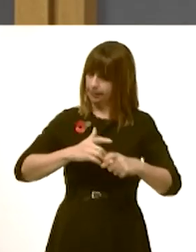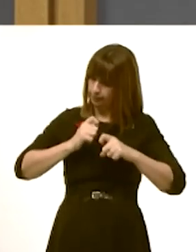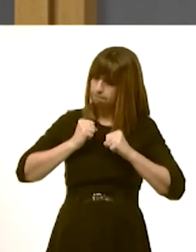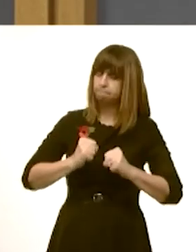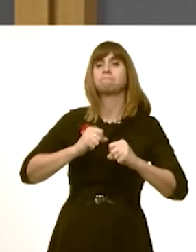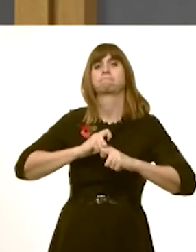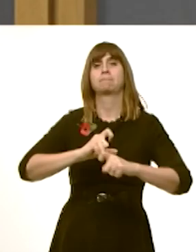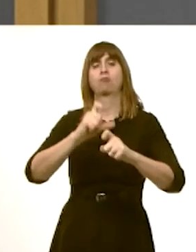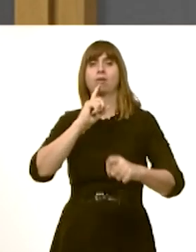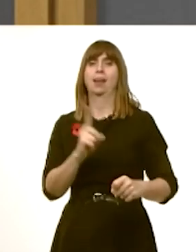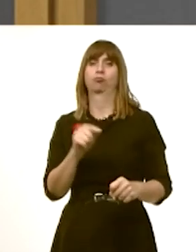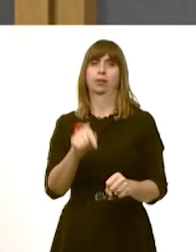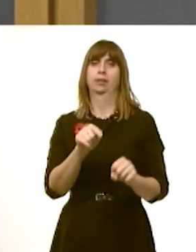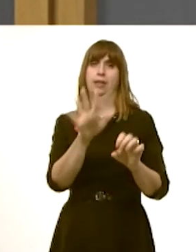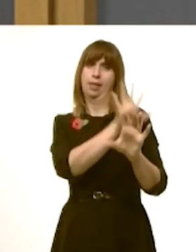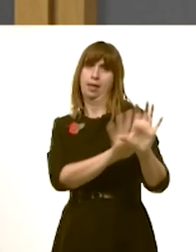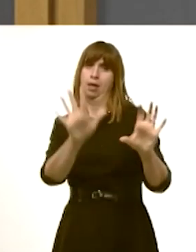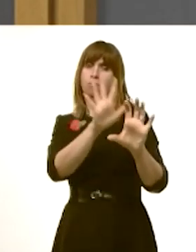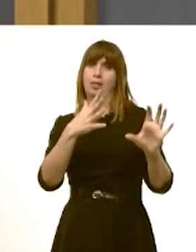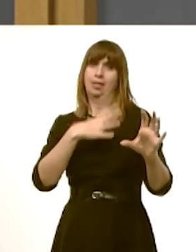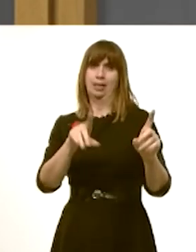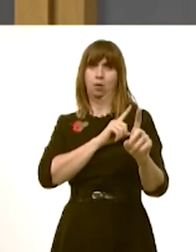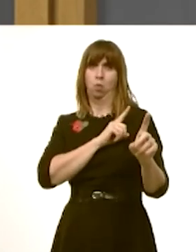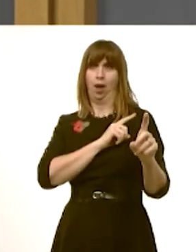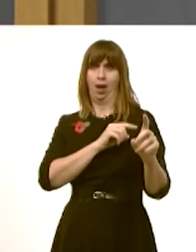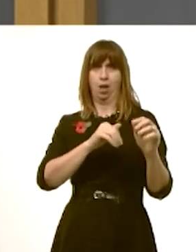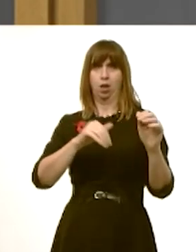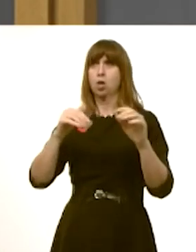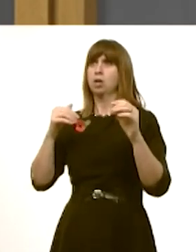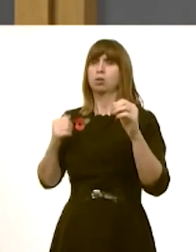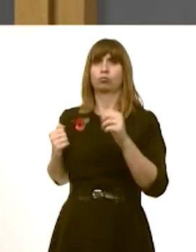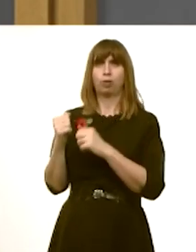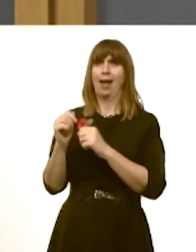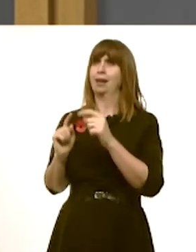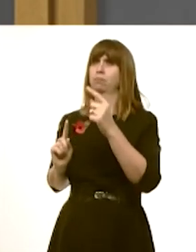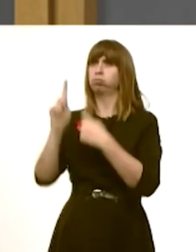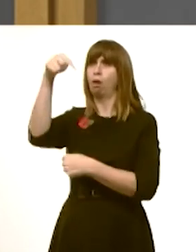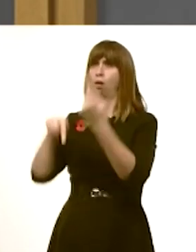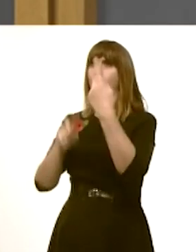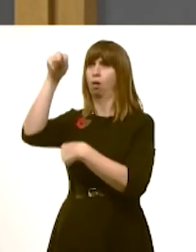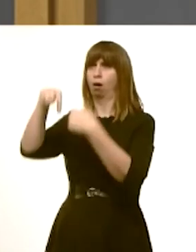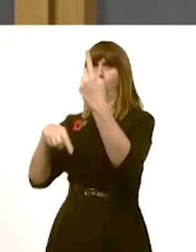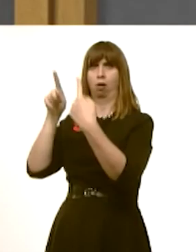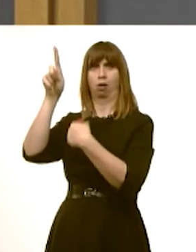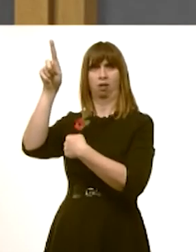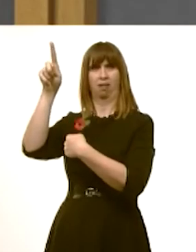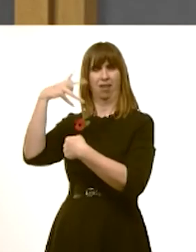Mi fydd cyfarfod pwysig iawn yn cael ei gynnal yn Llandudno ddydd Iau yma i drafod trydaneiddio rheilffordd y gogledd.